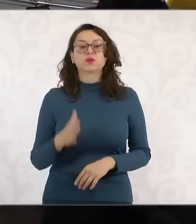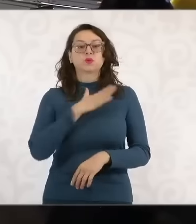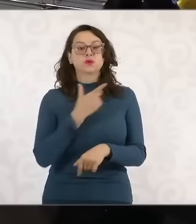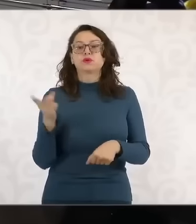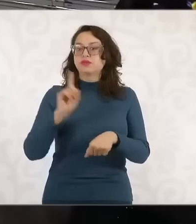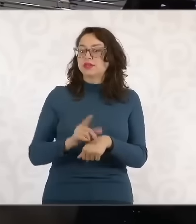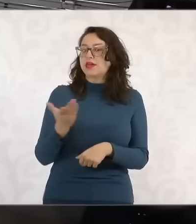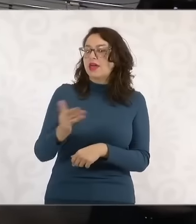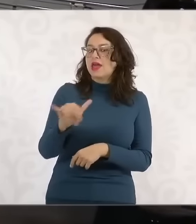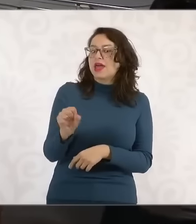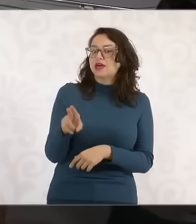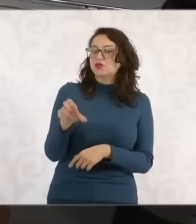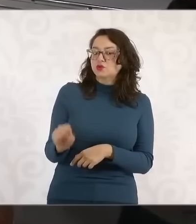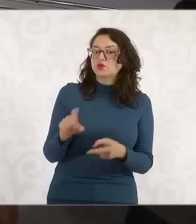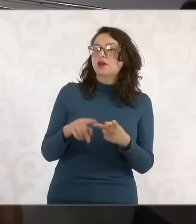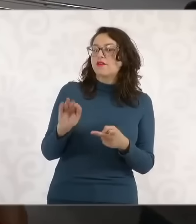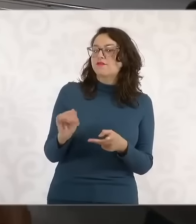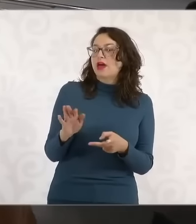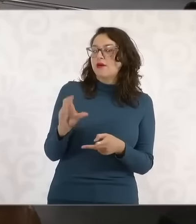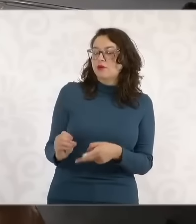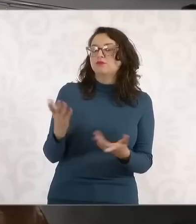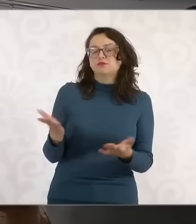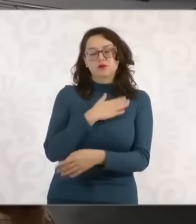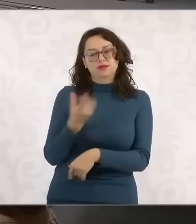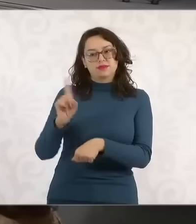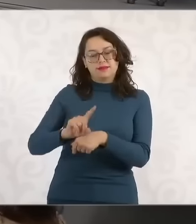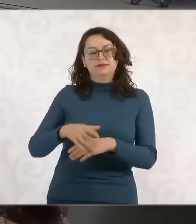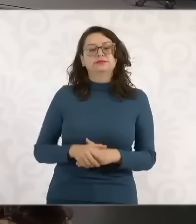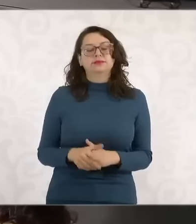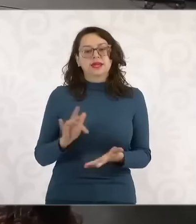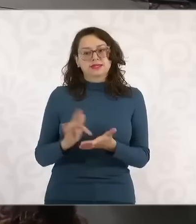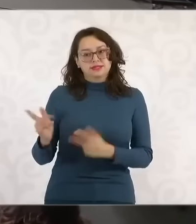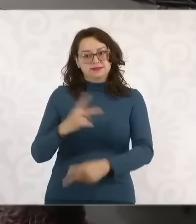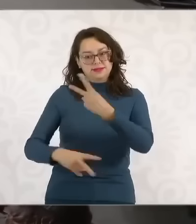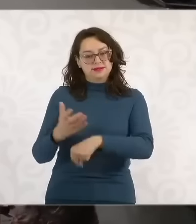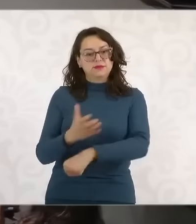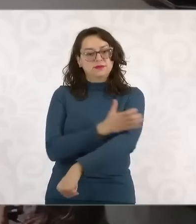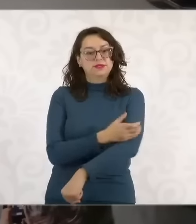Jesús. Gracias por acompañarnos. Bueno, como lo ha señalado nuestra presidenta, el día de hoy se